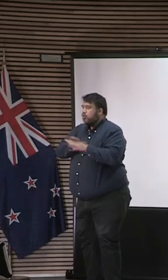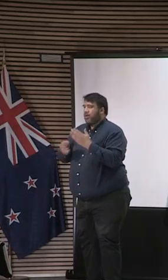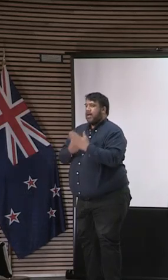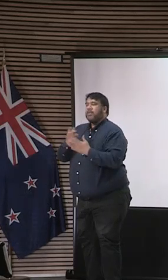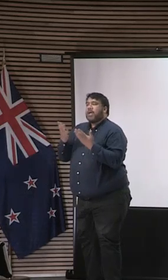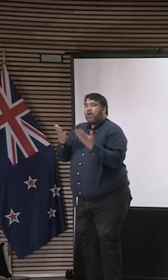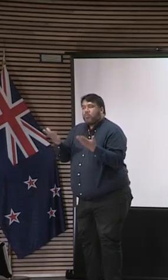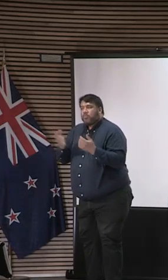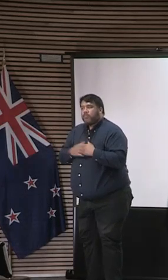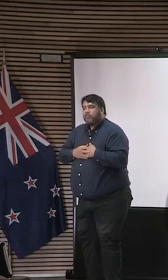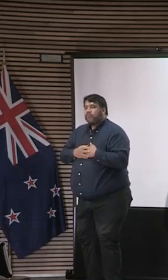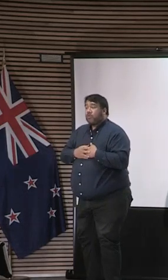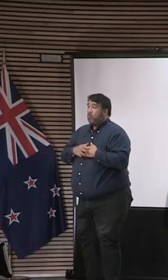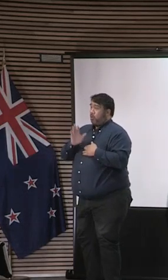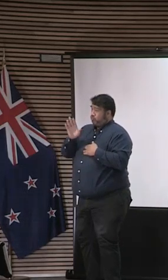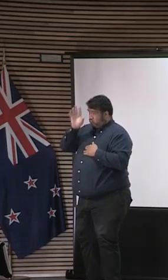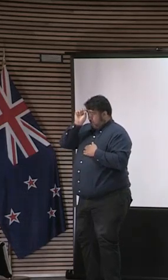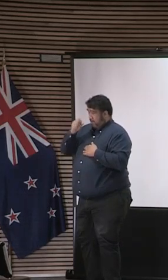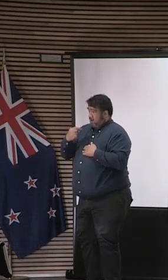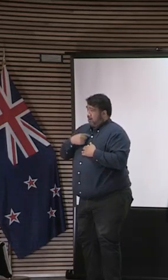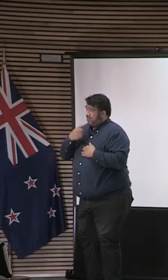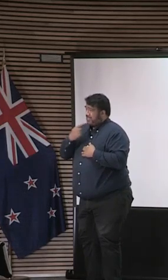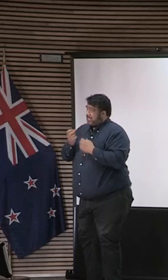kei etahi hapori Maori ko te ora i muri mai o COVID ka kaha ki te whakaraerae i waenga i te hunga